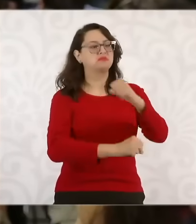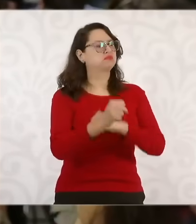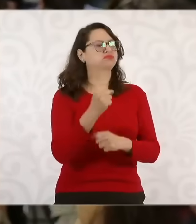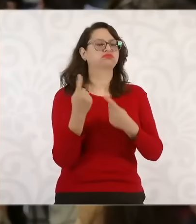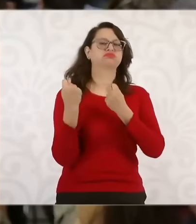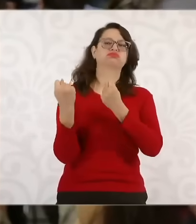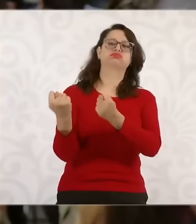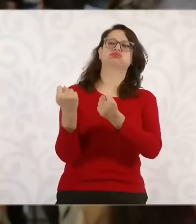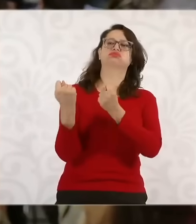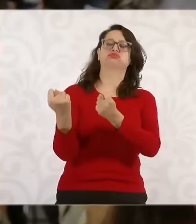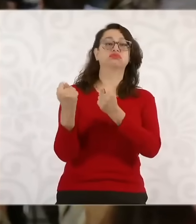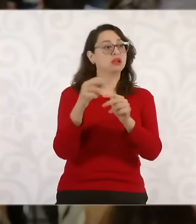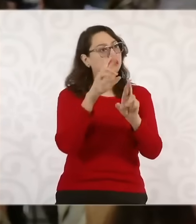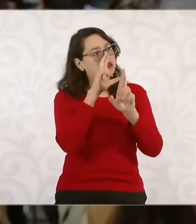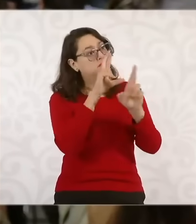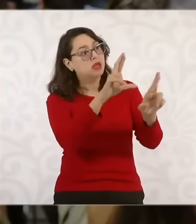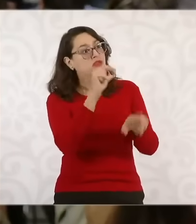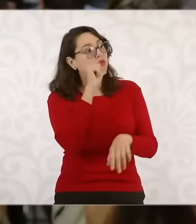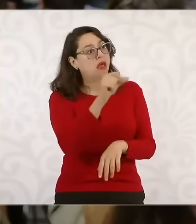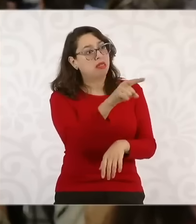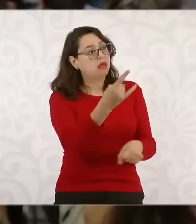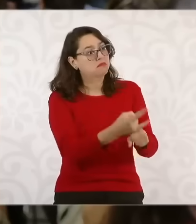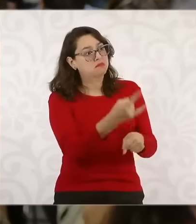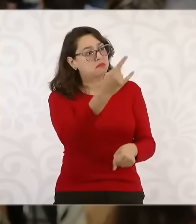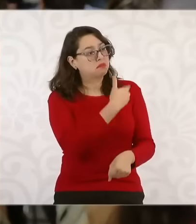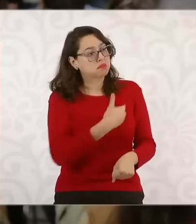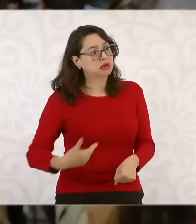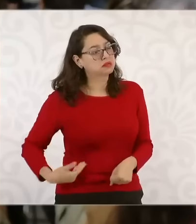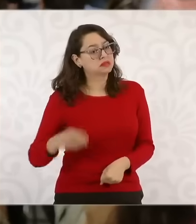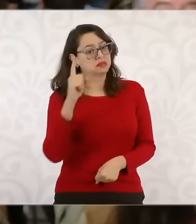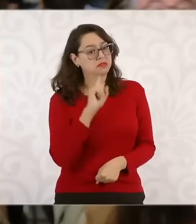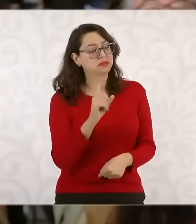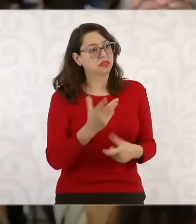mostrara a usted respeto por sus valores y alta investidura, especialmente considerando que este